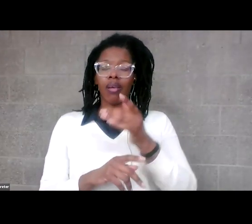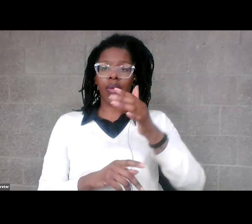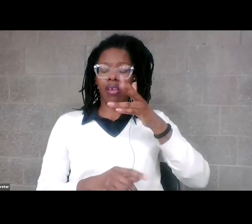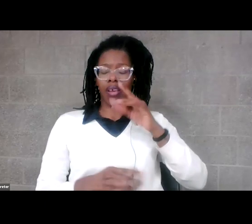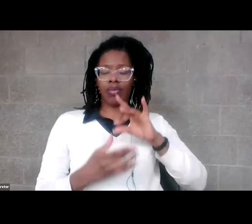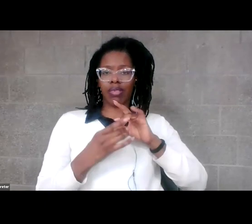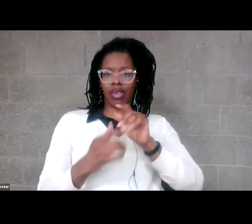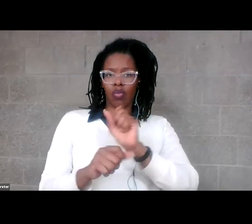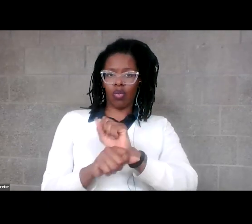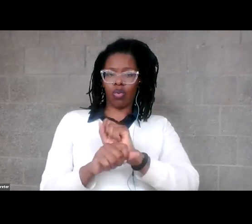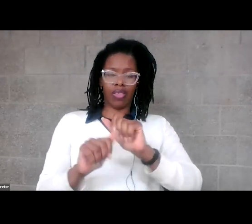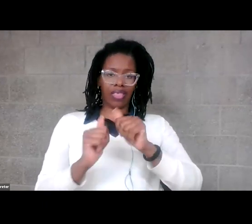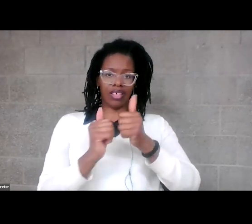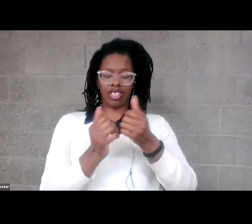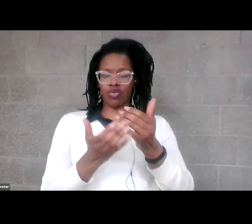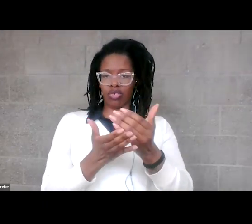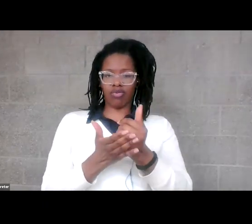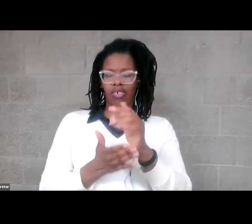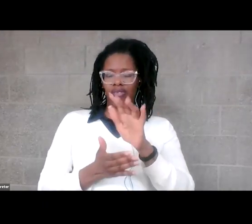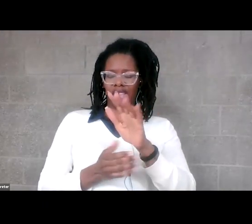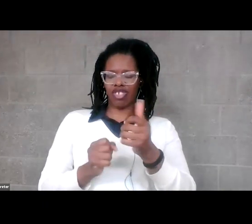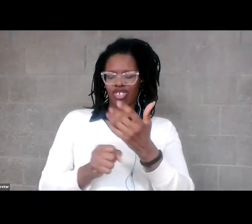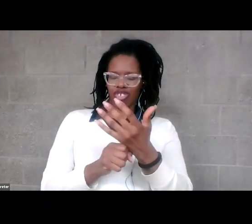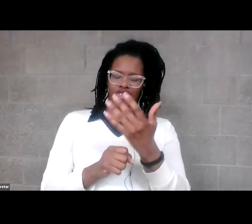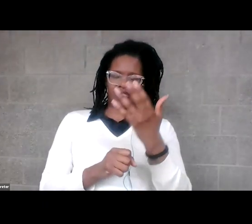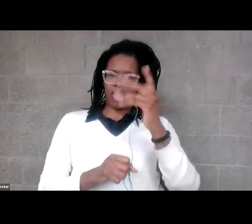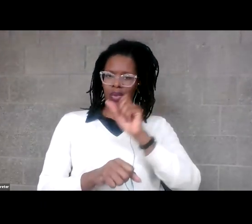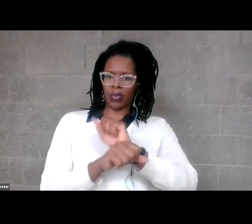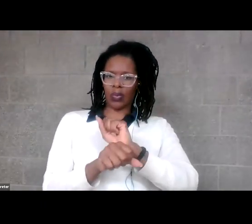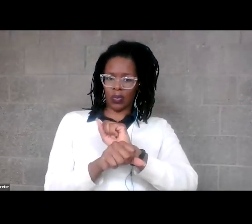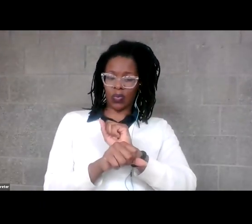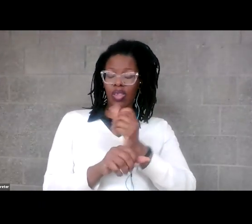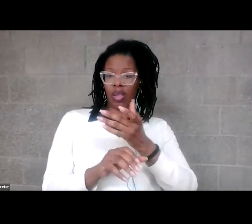la agencia revisará solo cinco años de historial laboral. La política anterior requería que las personas